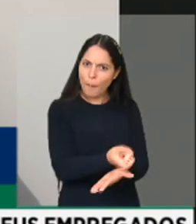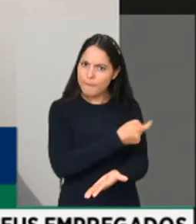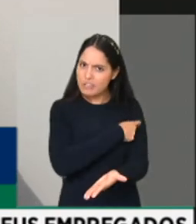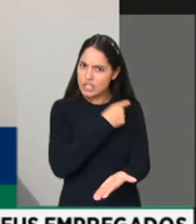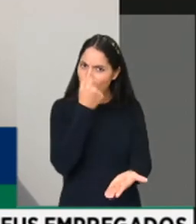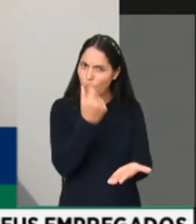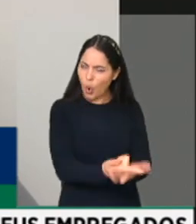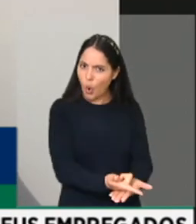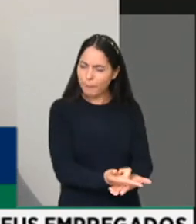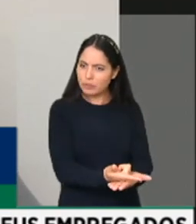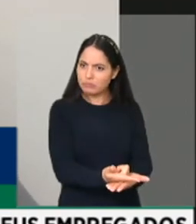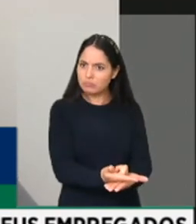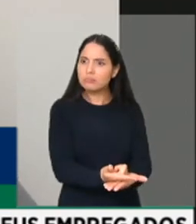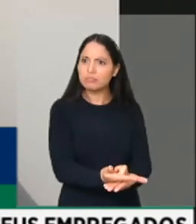SE PRECISAR... QUEM FARIA E EM QUE CONDIÇÕES SERIAM FEITAS